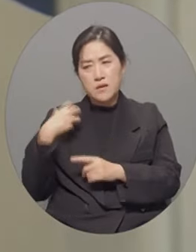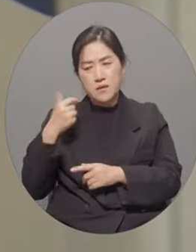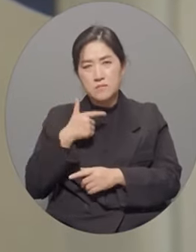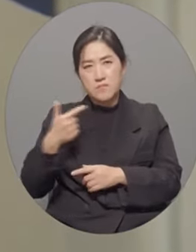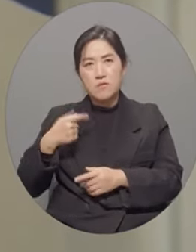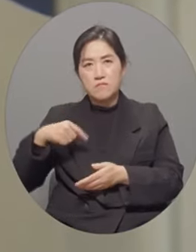MBC 뉴스 이혜리입니다.